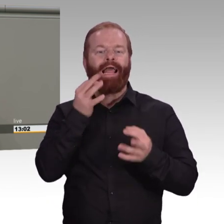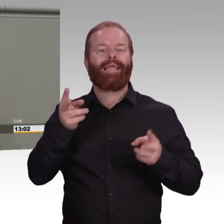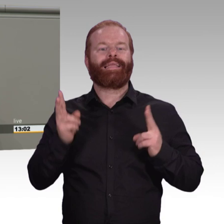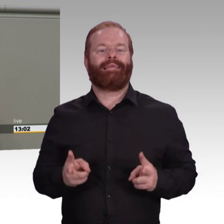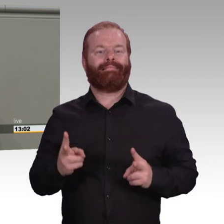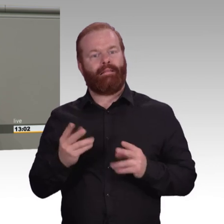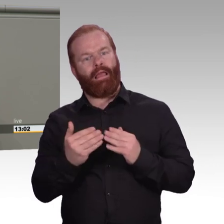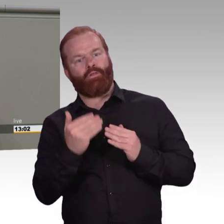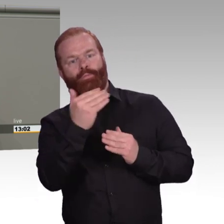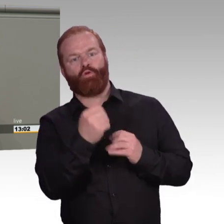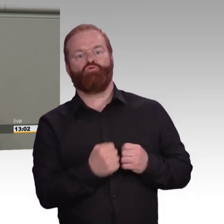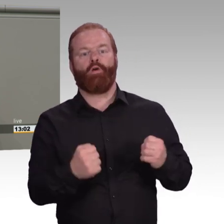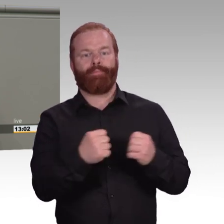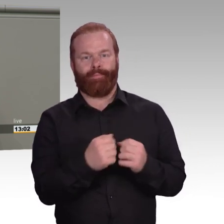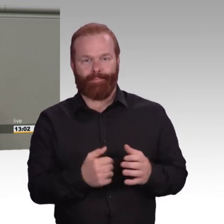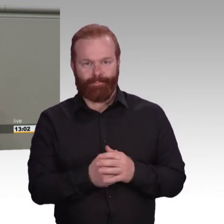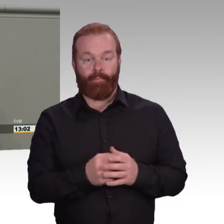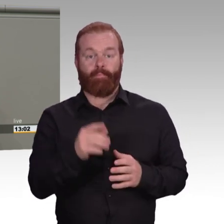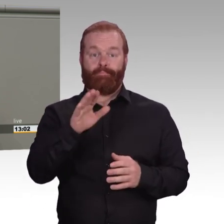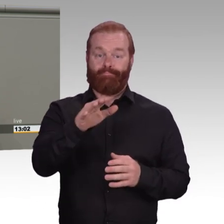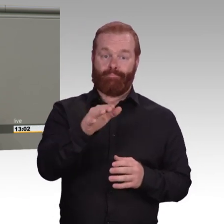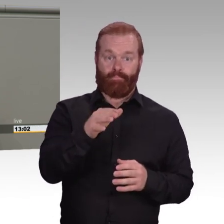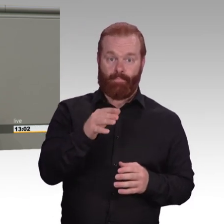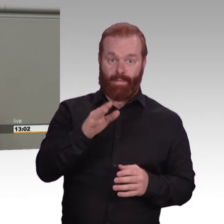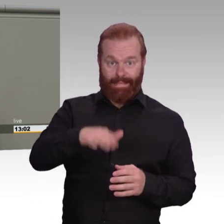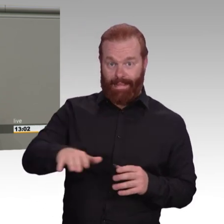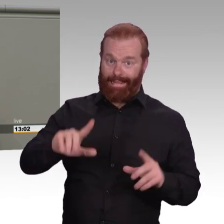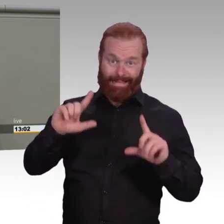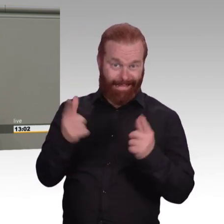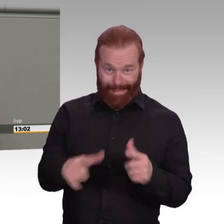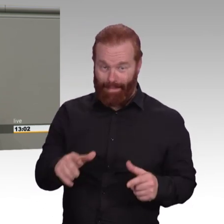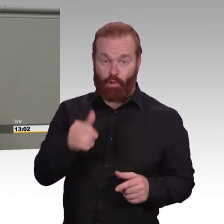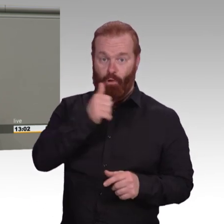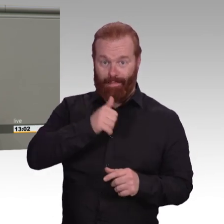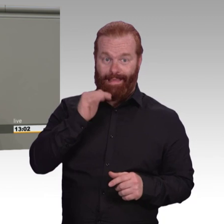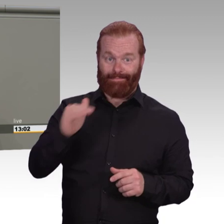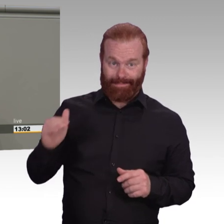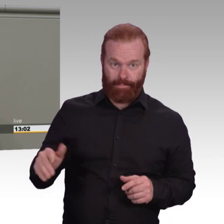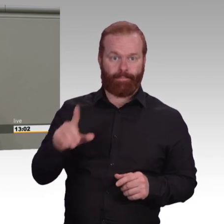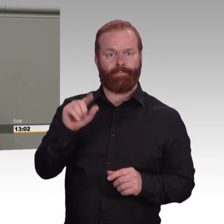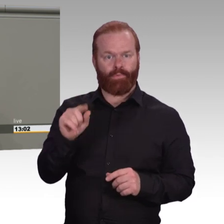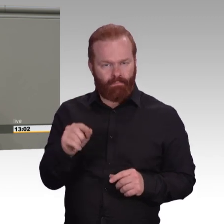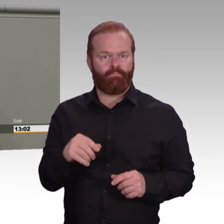auf Schutz, das Recht auf die Förderung seiner Entwicklung, das Recht auf Beteiligung und die Verpflichtung,